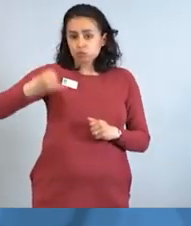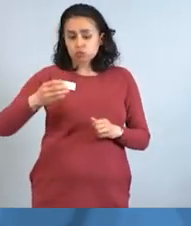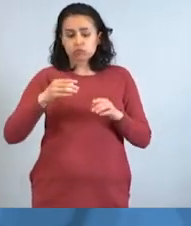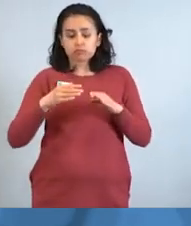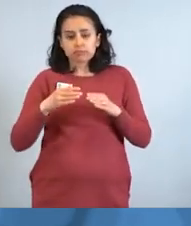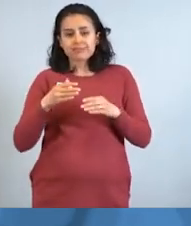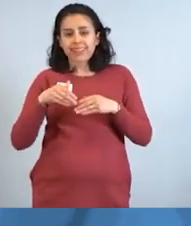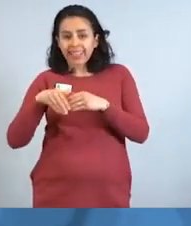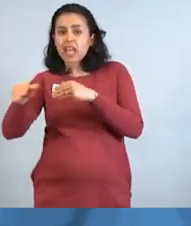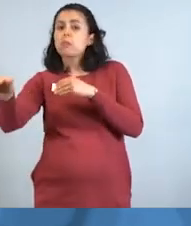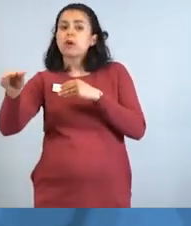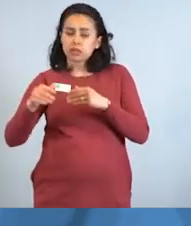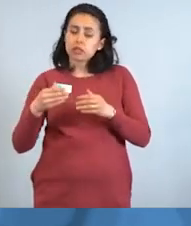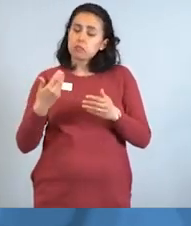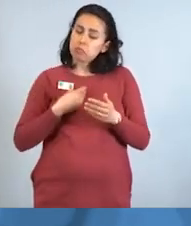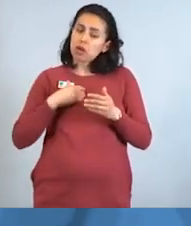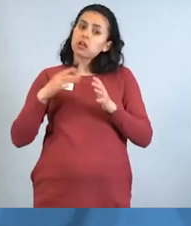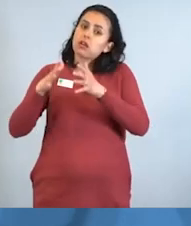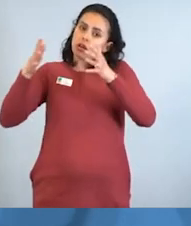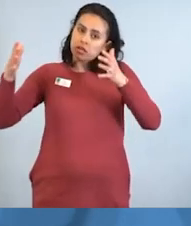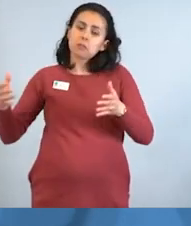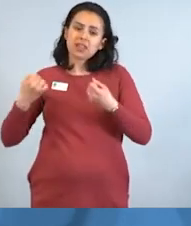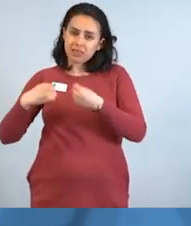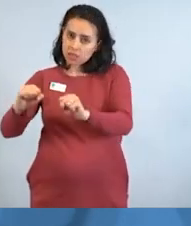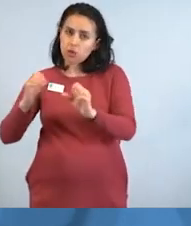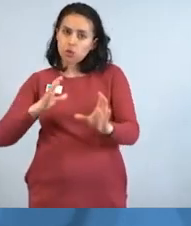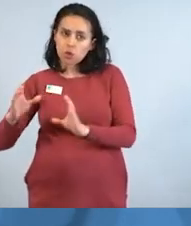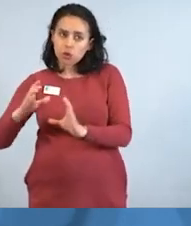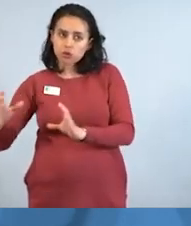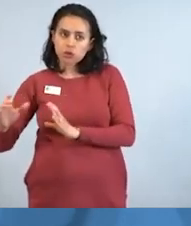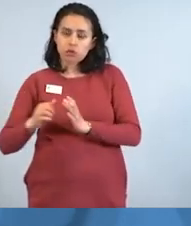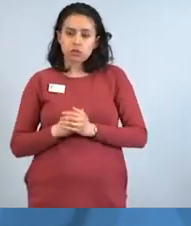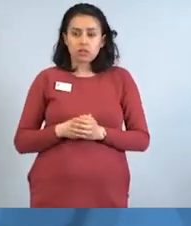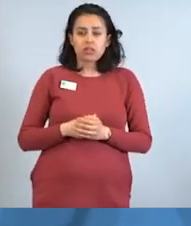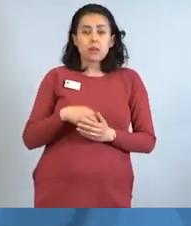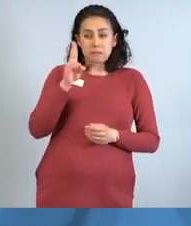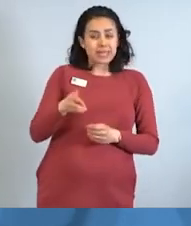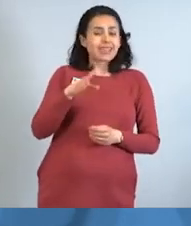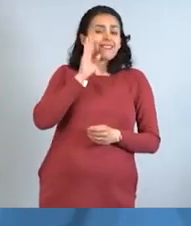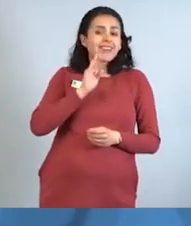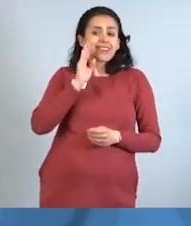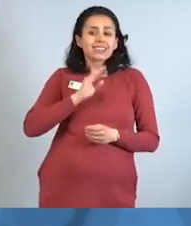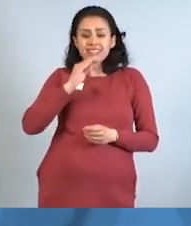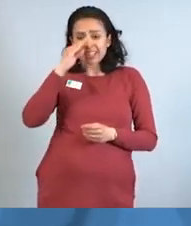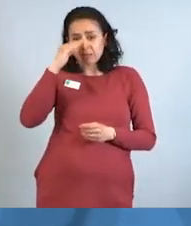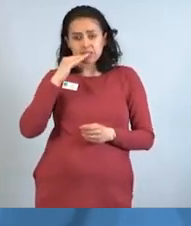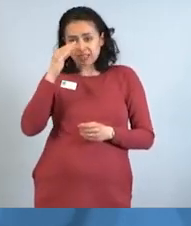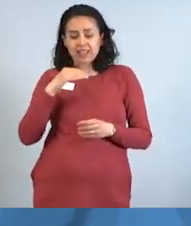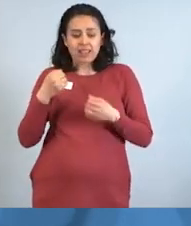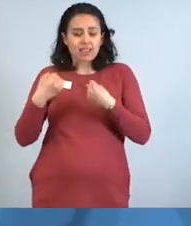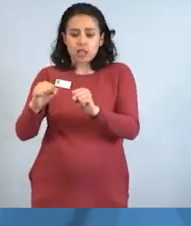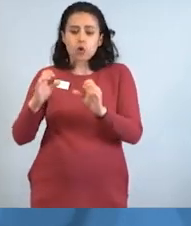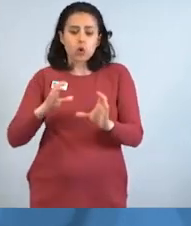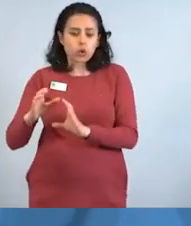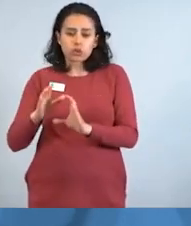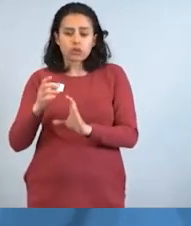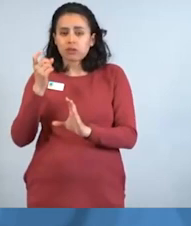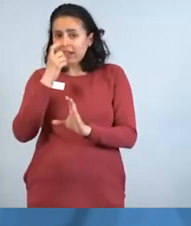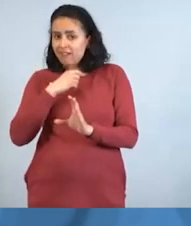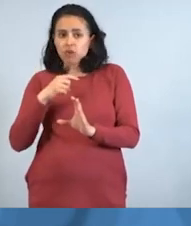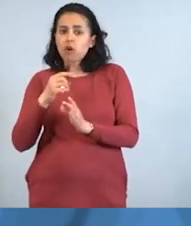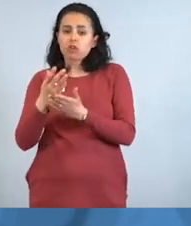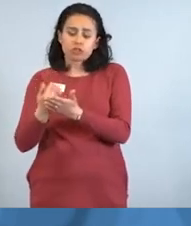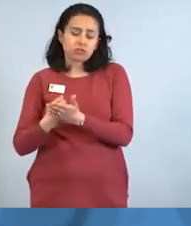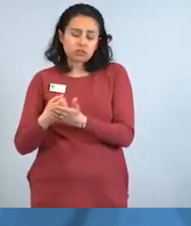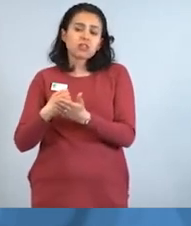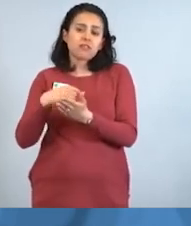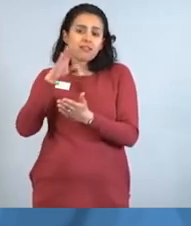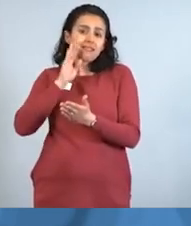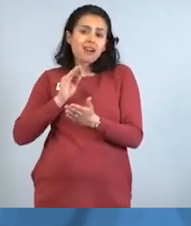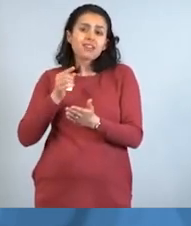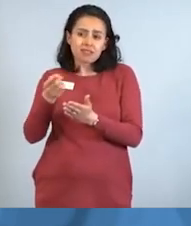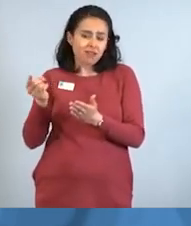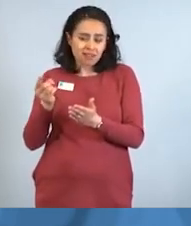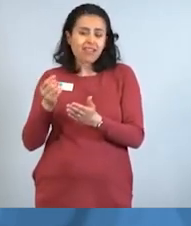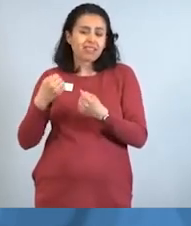Hyvin vanhat eivät joudu tehohoitoon sen takia, että tehohoito on niin raskas asia heille, että useimmiten he eivät kestäisi sitä.